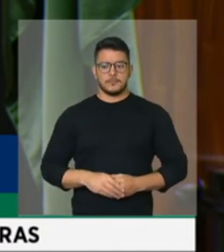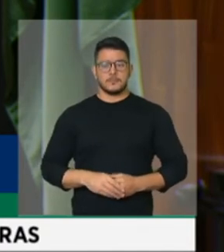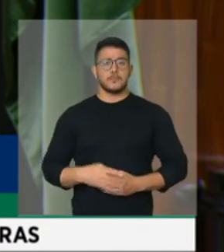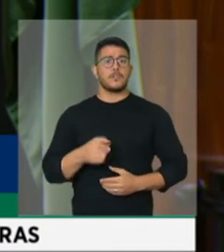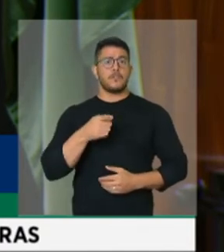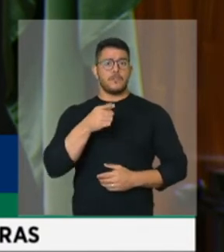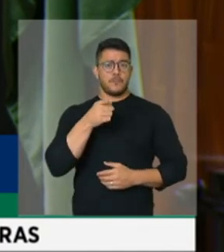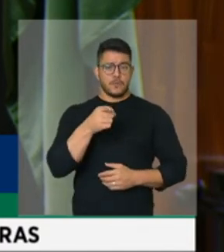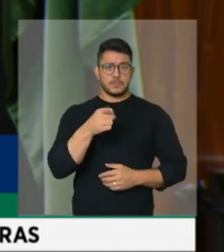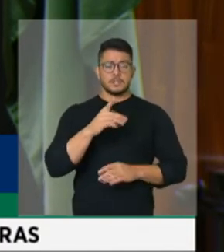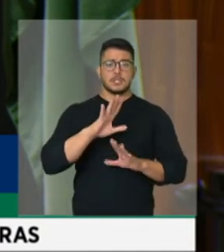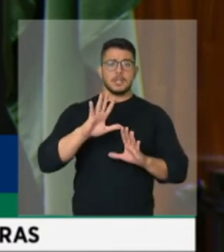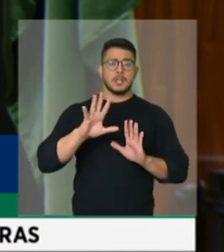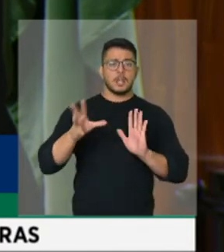COLOCADO NOVAMENTE NO TEXTO DA